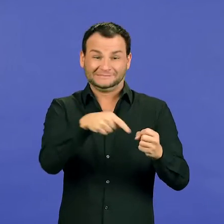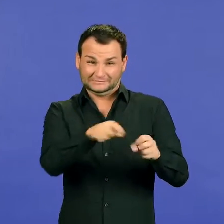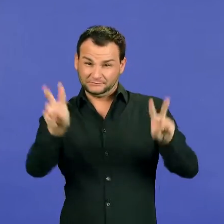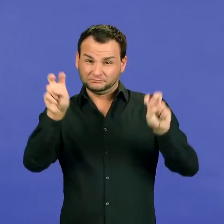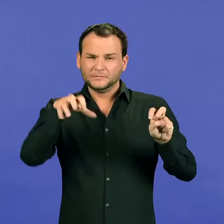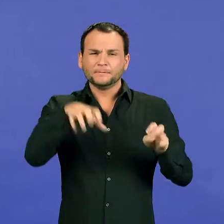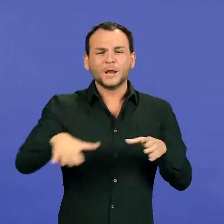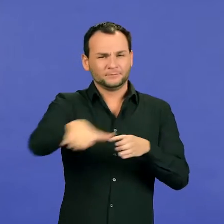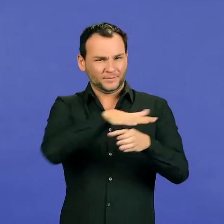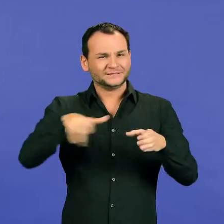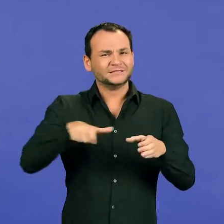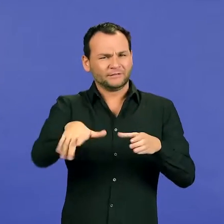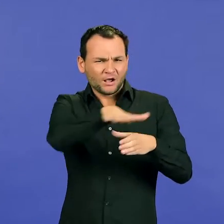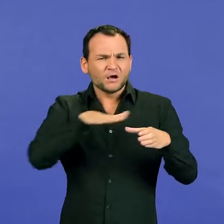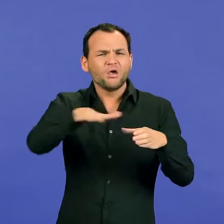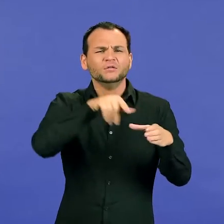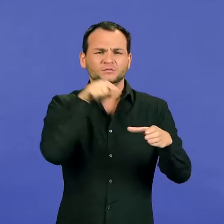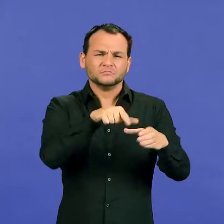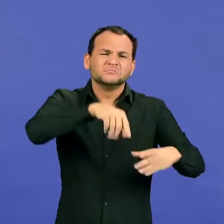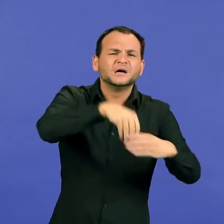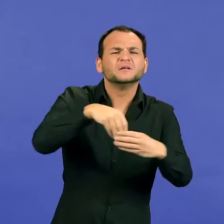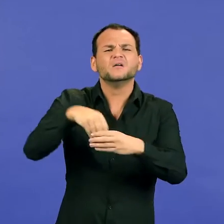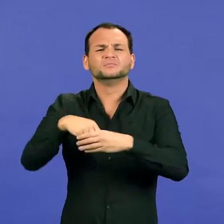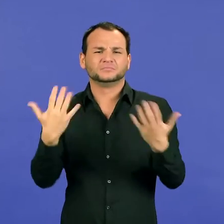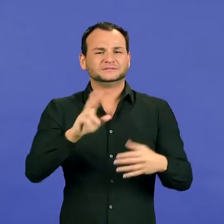"Marktplatz Rheinland" zeigt die Zeit